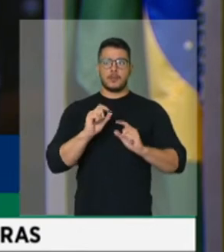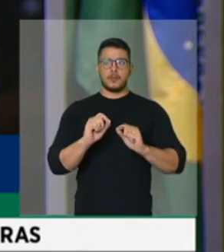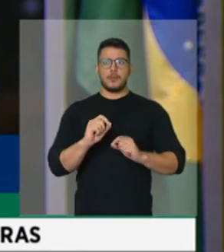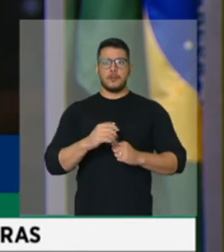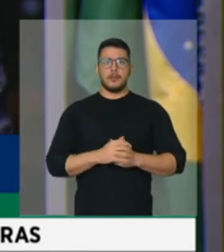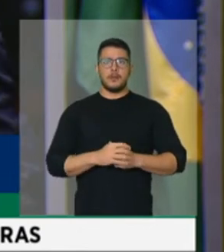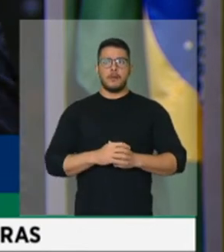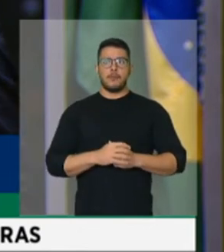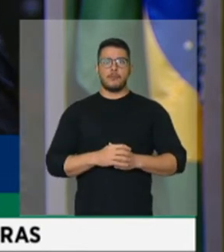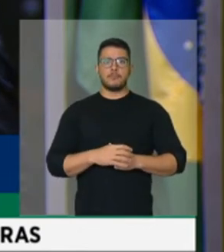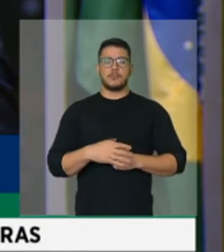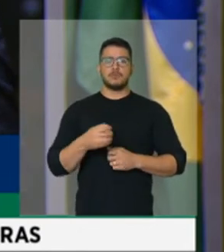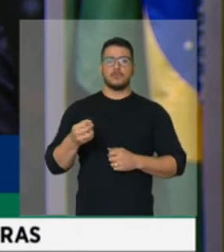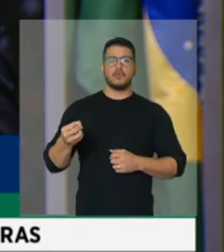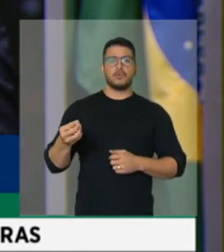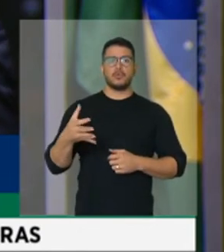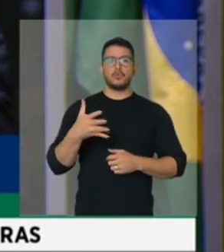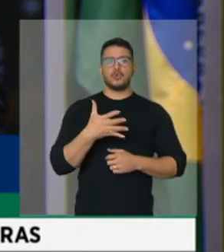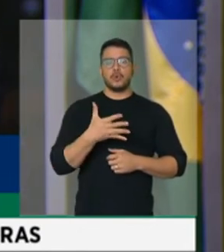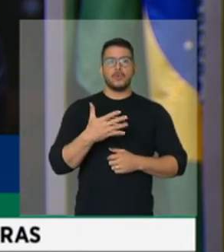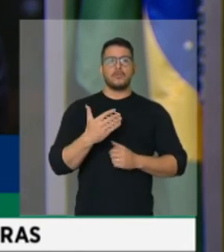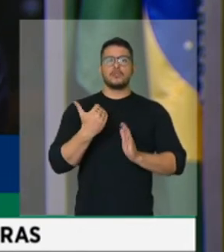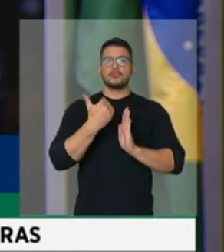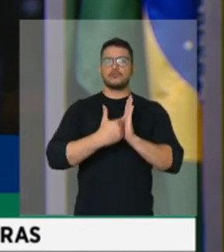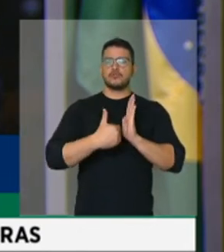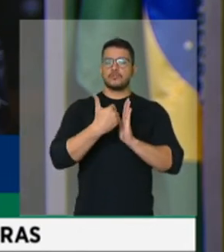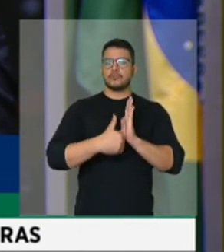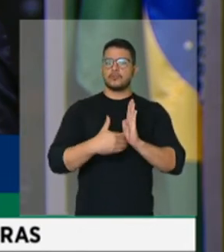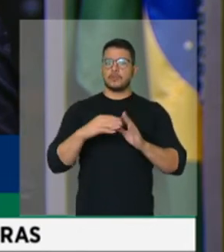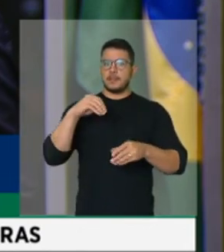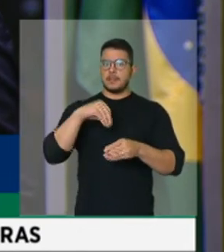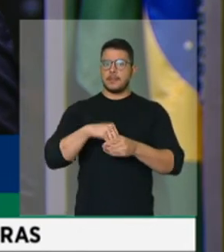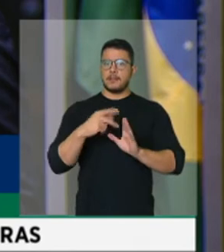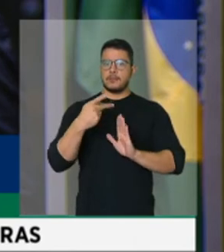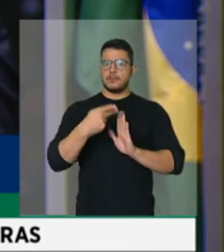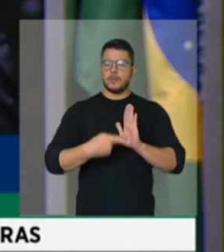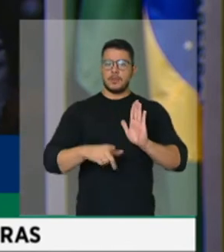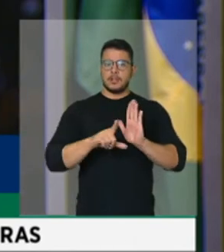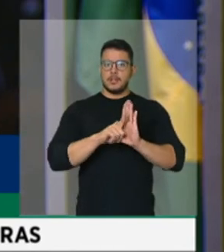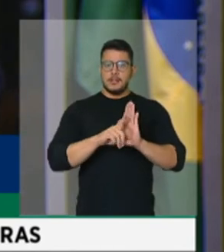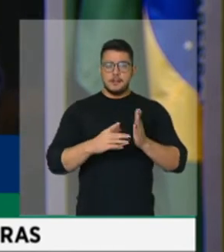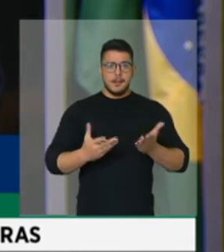ELETROBRAS. NÓS NÃO... ESPERÁVAMOS, INCLUSIVE, SENHOR PRESIDENTE, CHEGÁSSEMOS A ESSA ALTURA DA DISCUSSÃO, MEU CARO LÍDER VINÍCIUS POIT, COM UMA